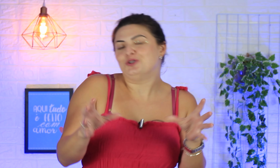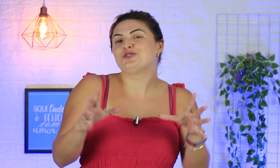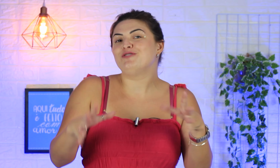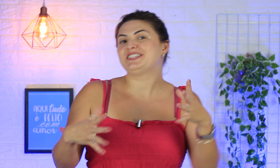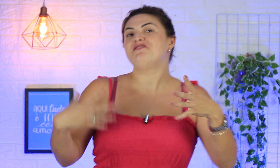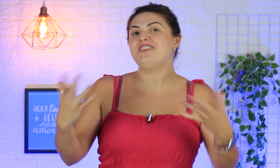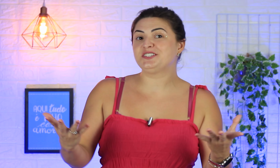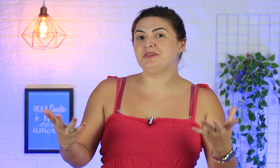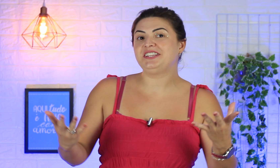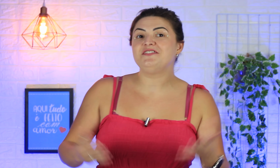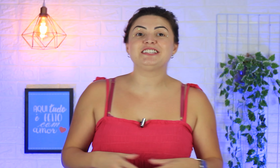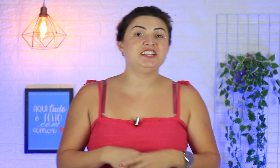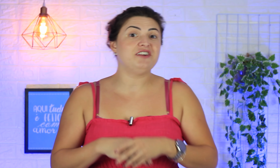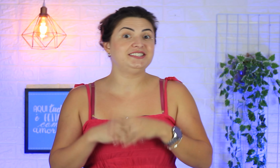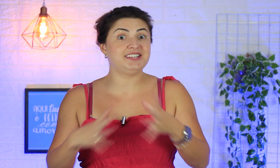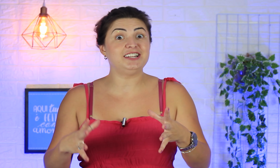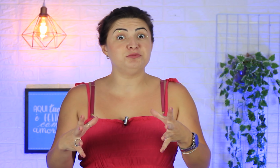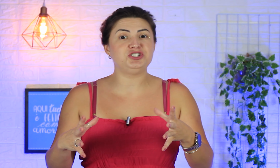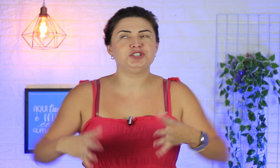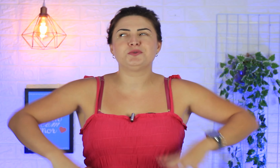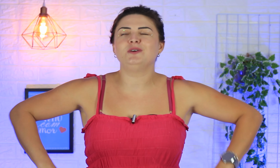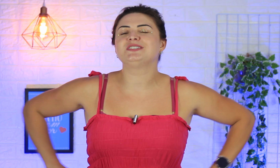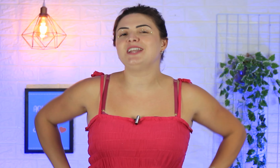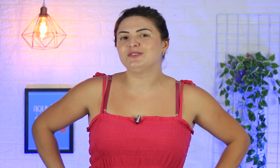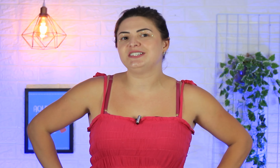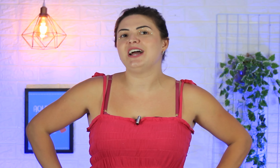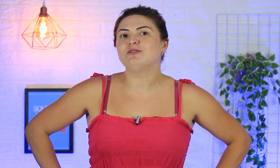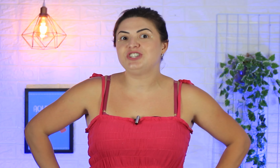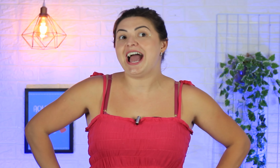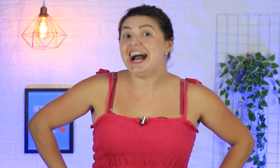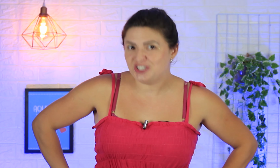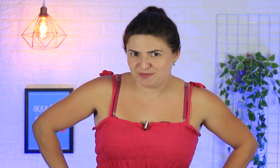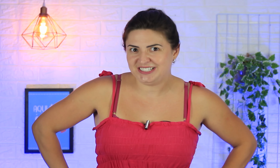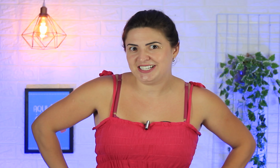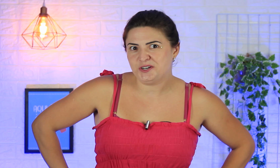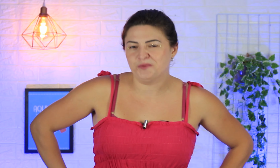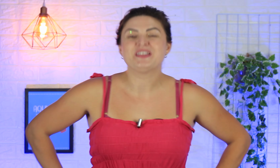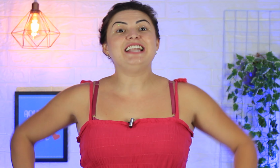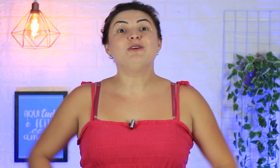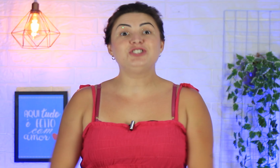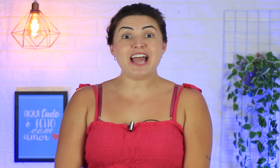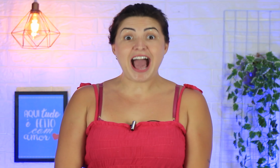surdo que você fez uma entrevista que ele vai ser admitido Qual será o sinal de admissão sinal de